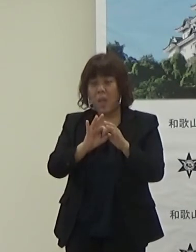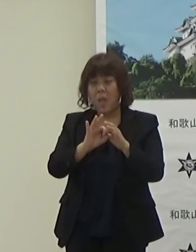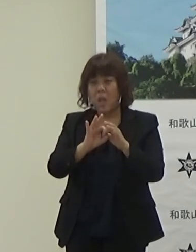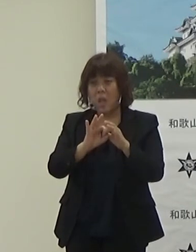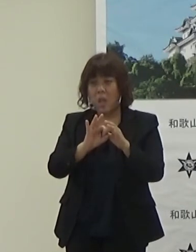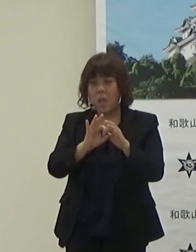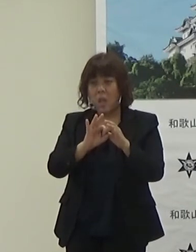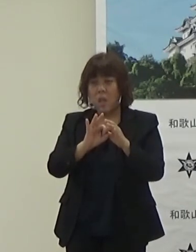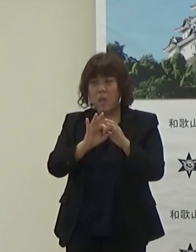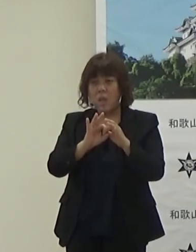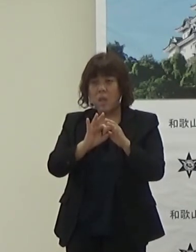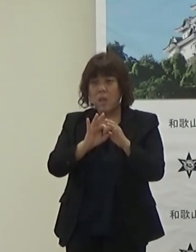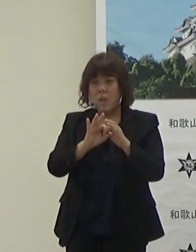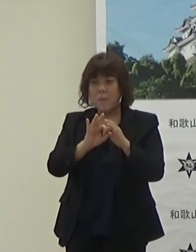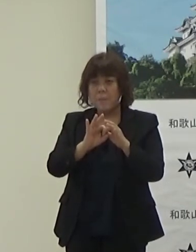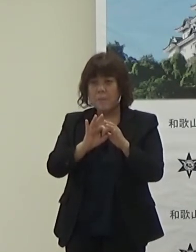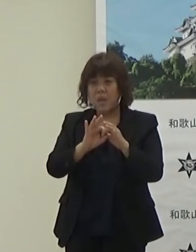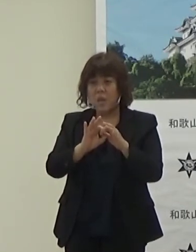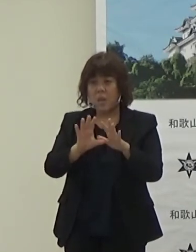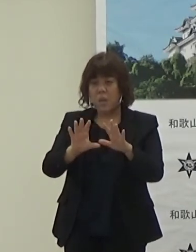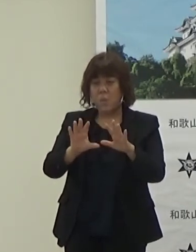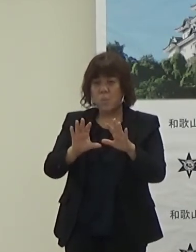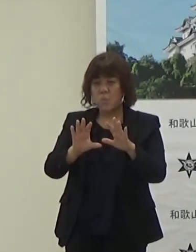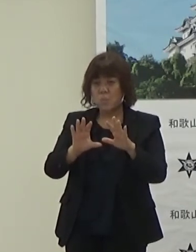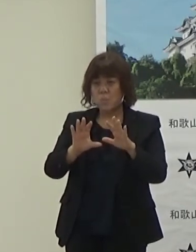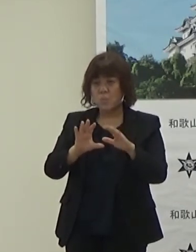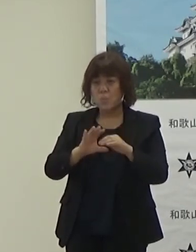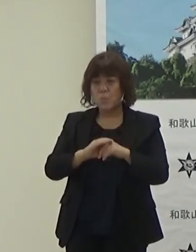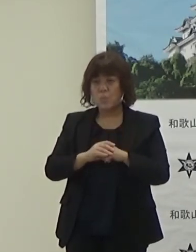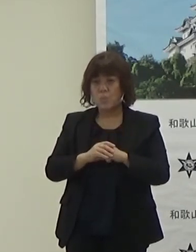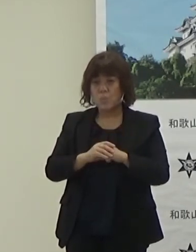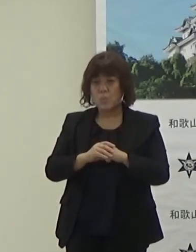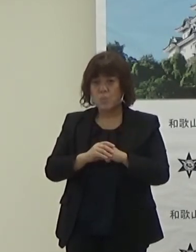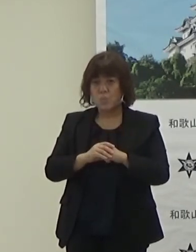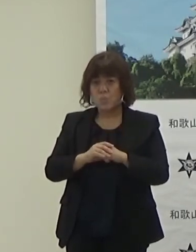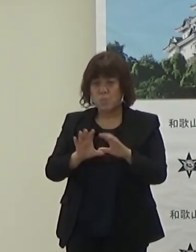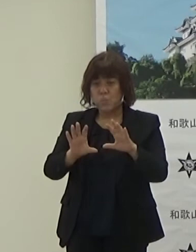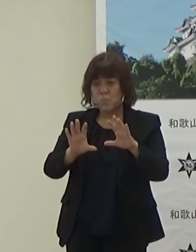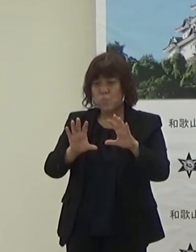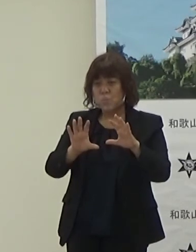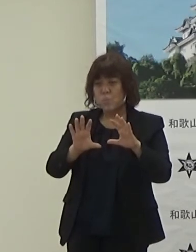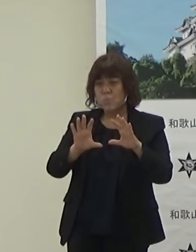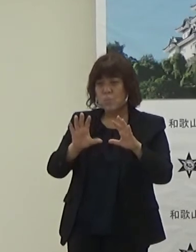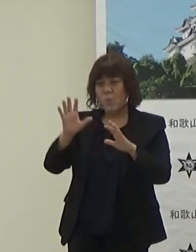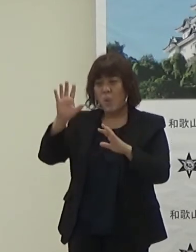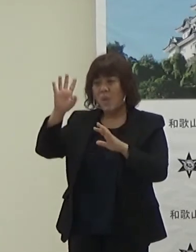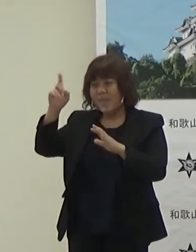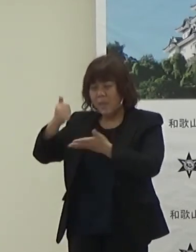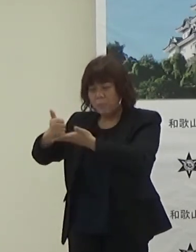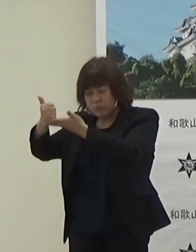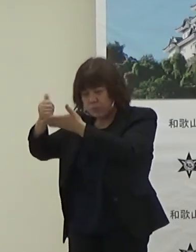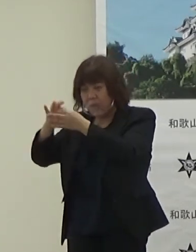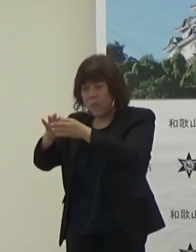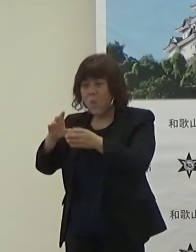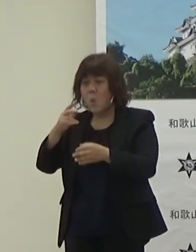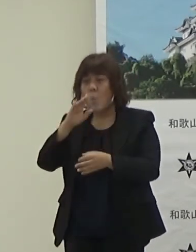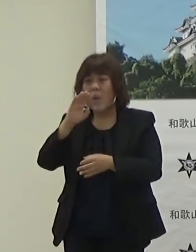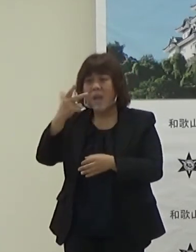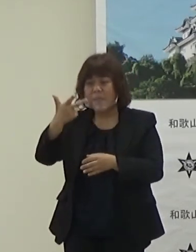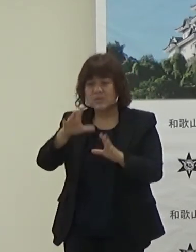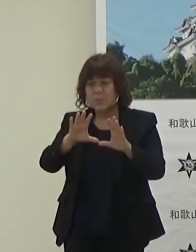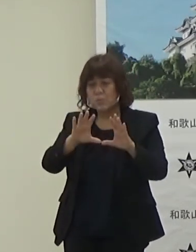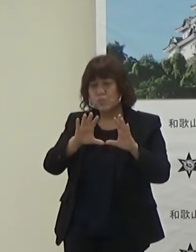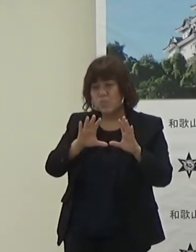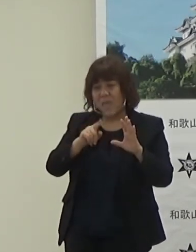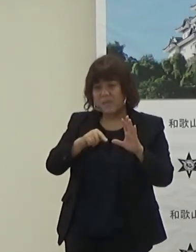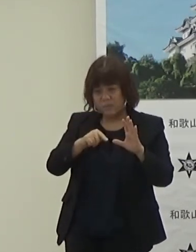多分受け身的な姿勢で今回同意という形にはなると思うんですが